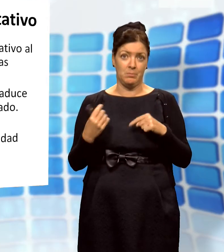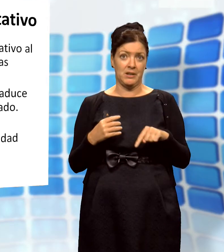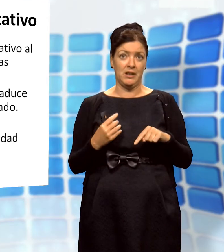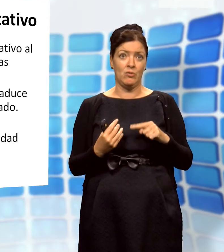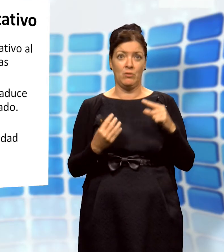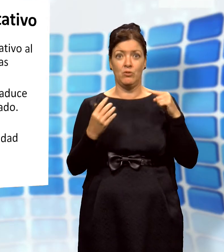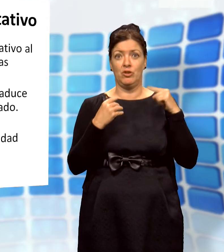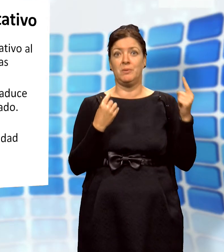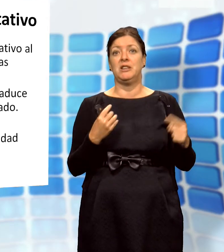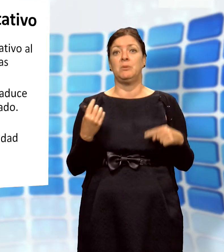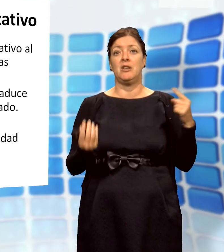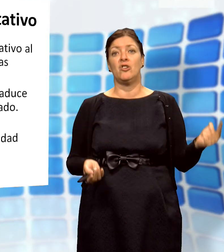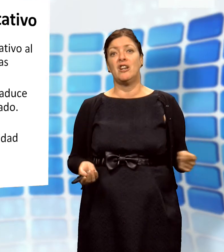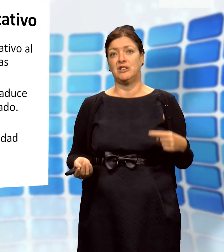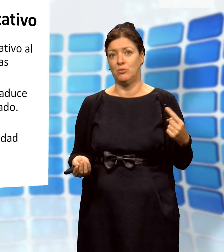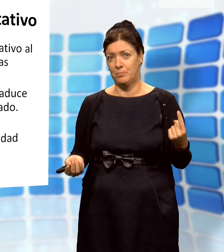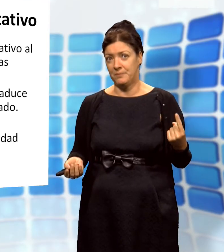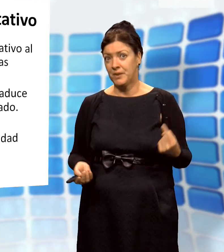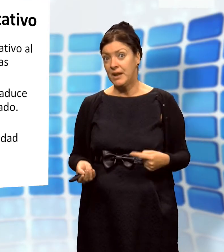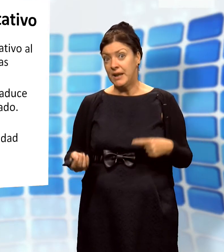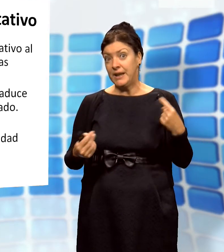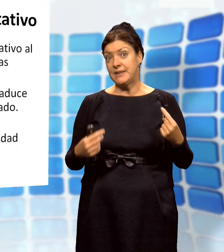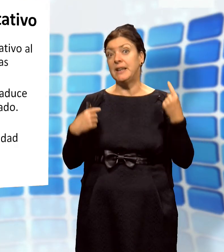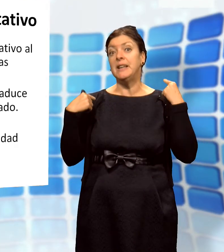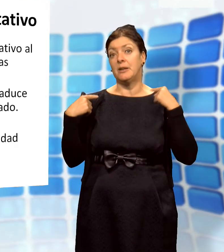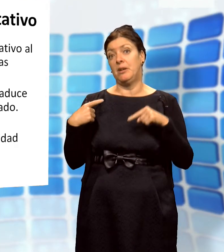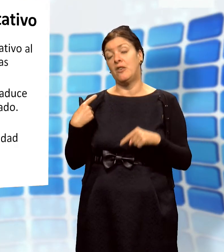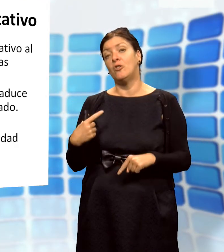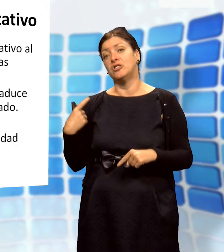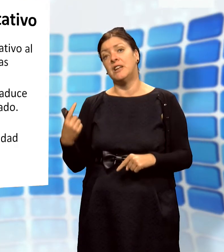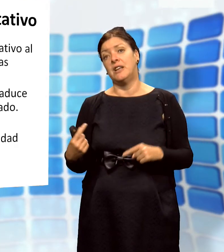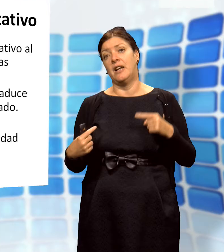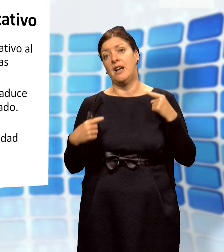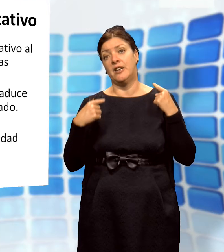pertenezco a alguno de los países meridionales de Europa. En esa interpelación constante